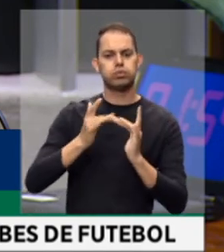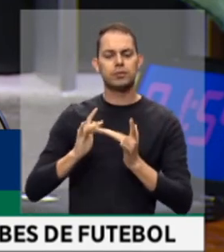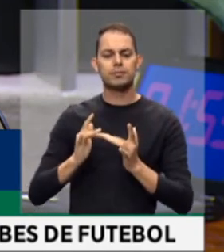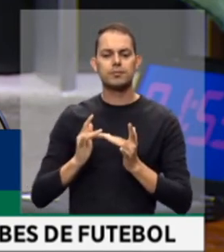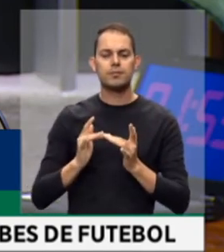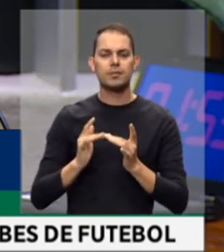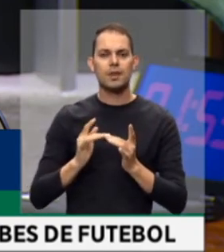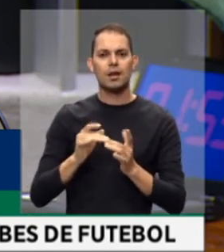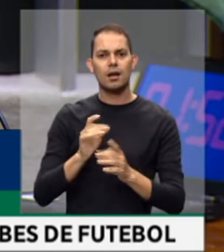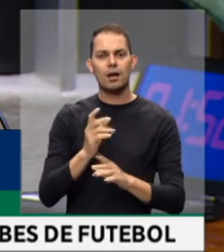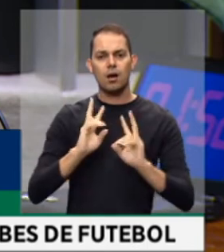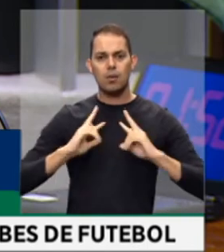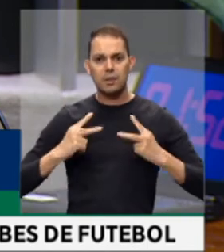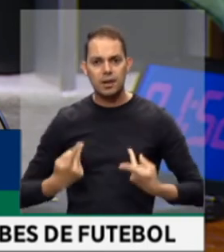VEL. NUMA OUTRA GLOBALIZAÇÃ O, QUE NÃO SUBMETA A